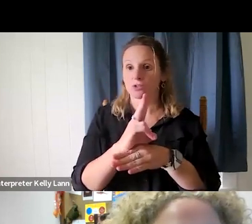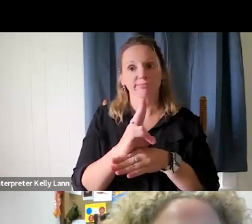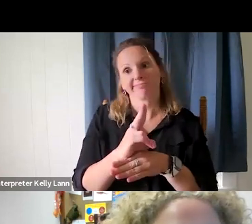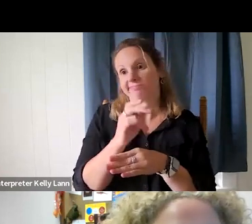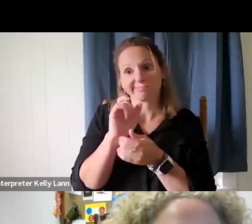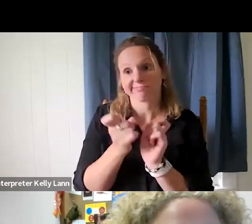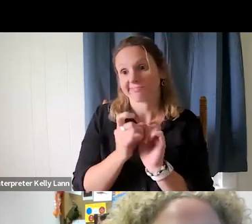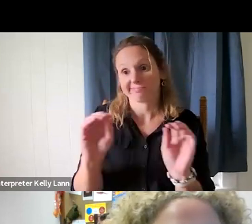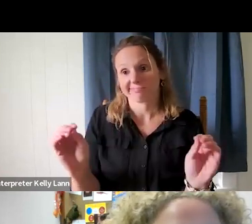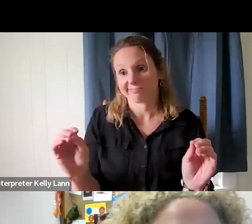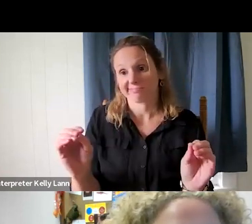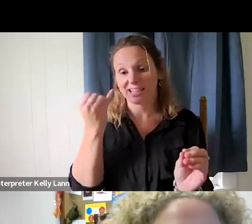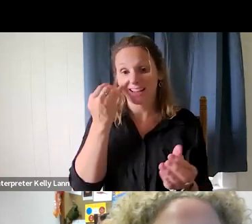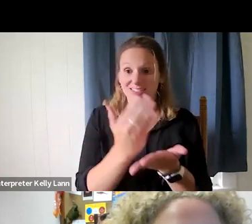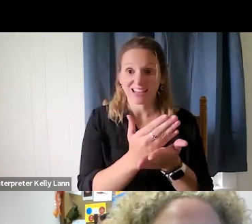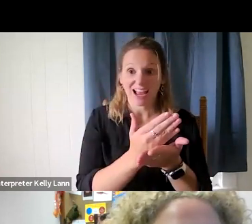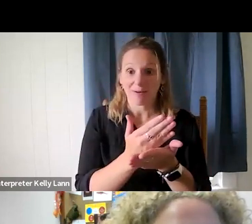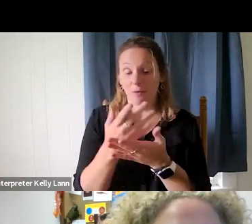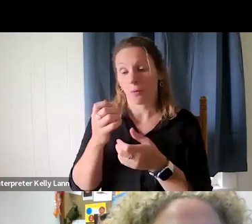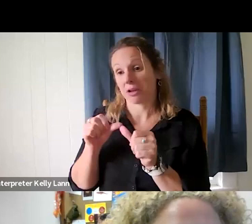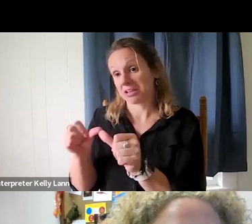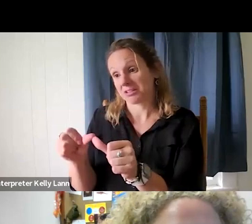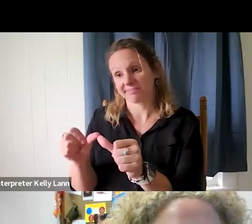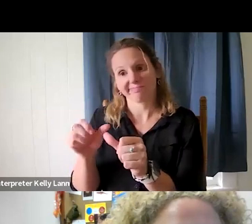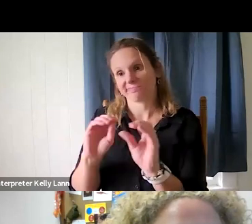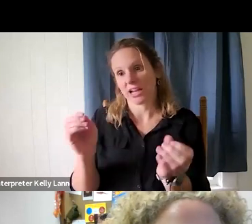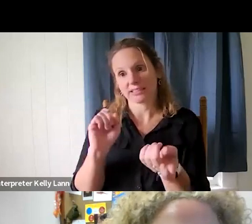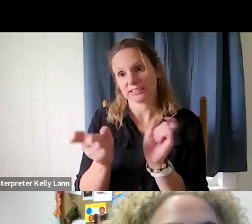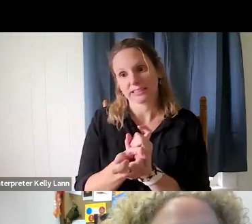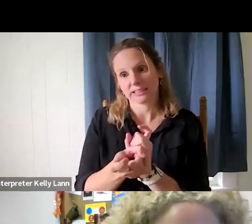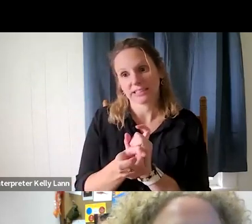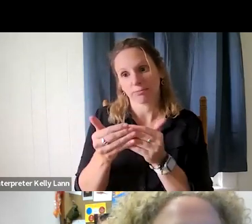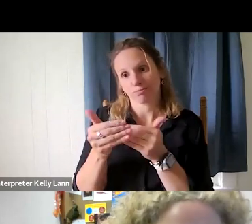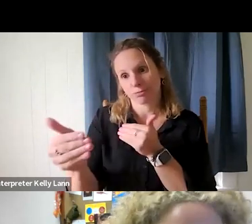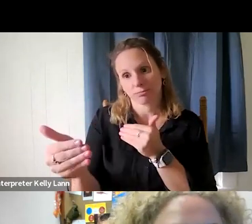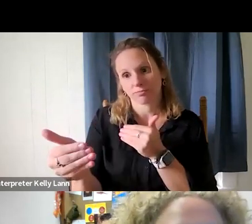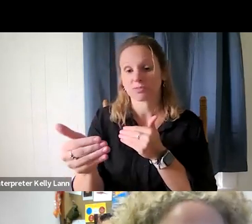tanto si dejaba de consumir como si no. Y una vez que tuve esa evidencia para presentarla